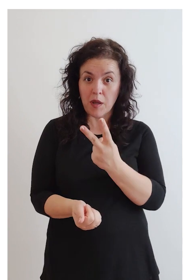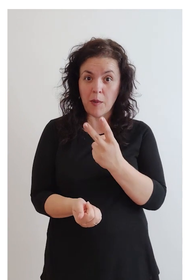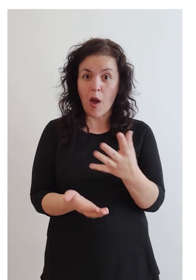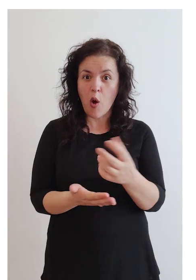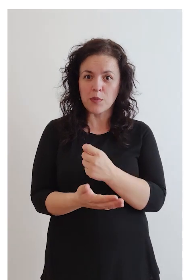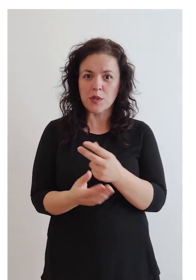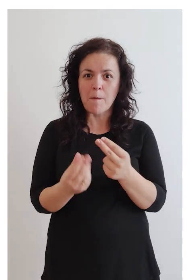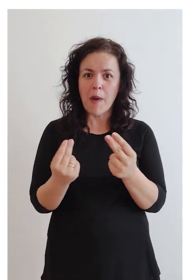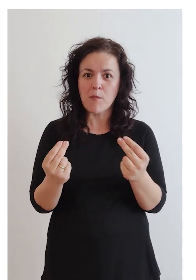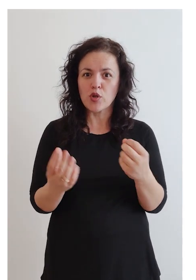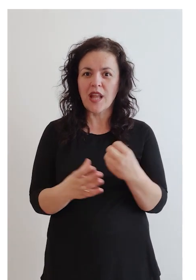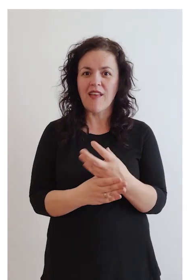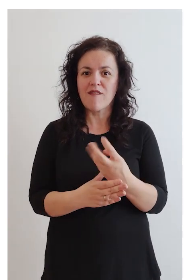Referințe